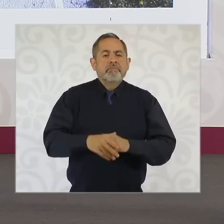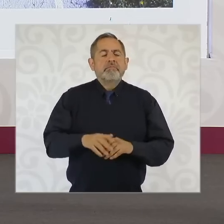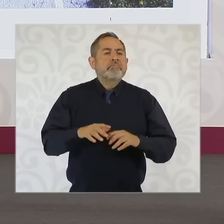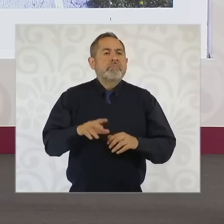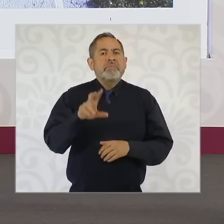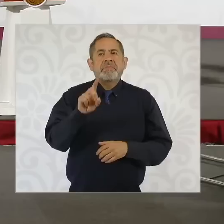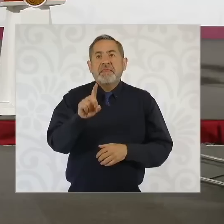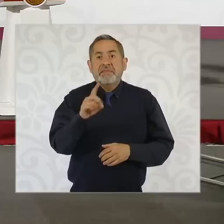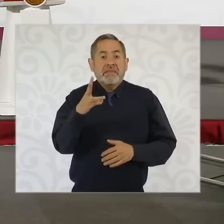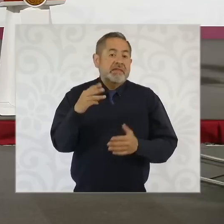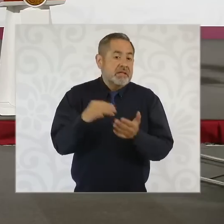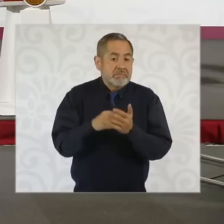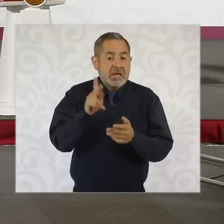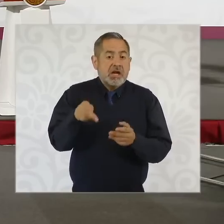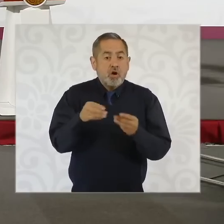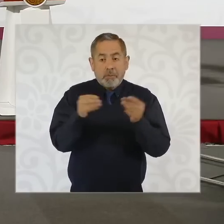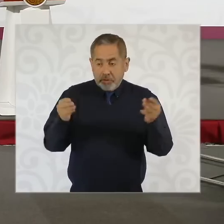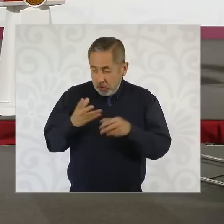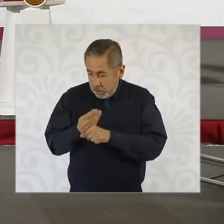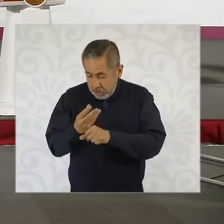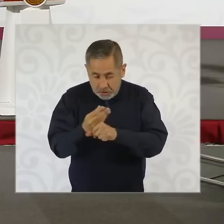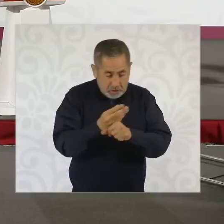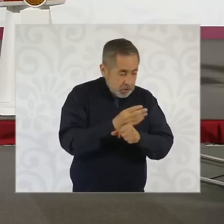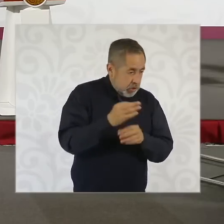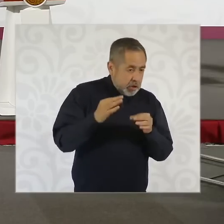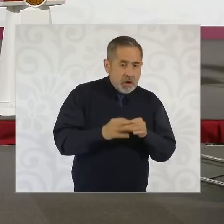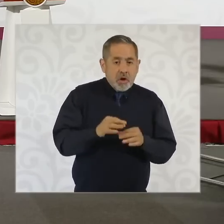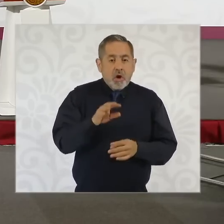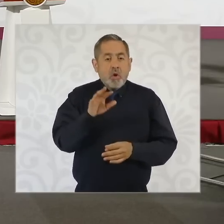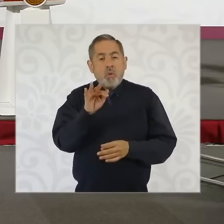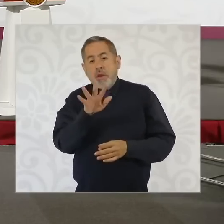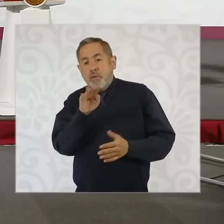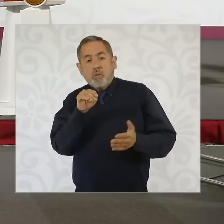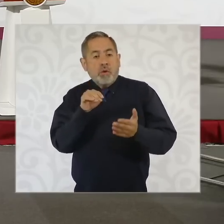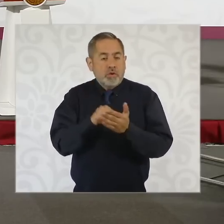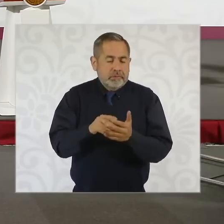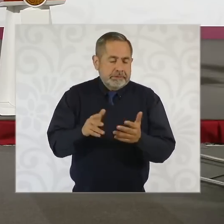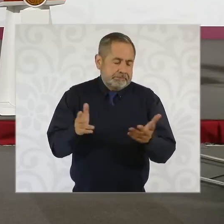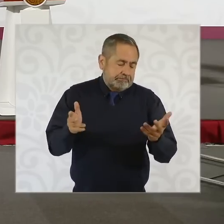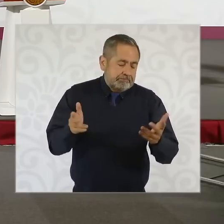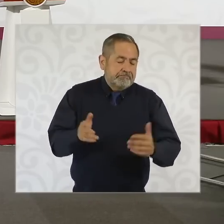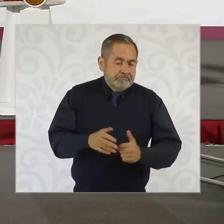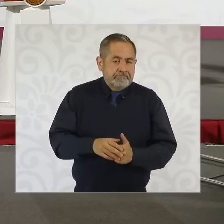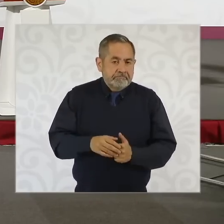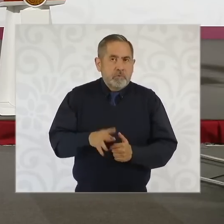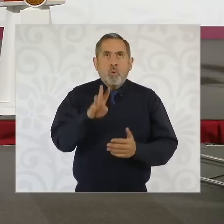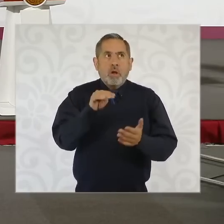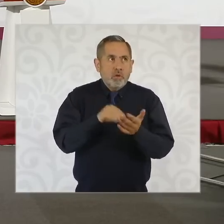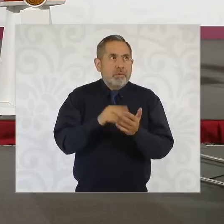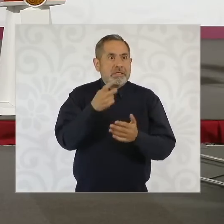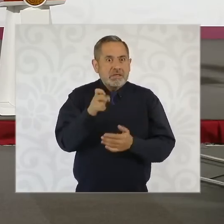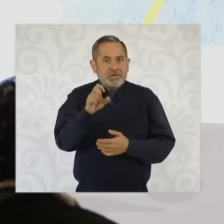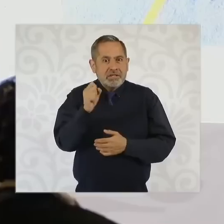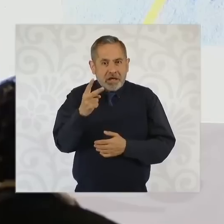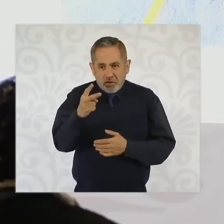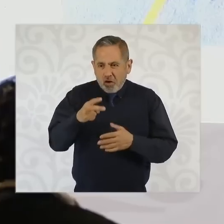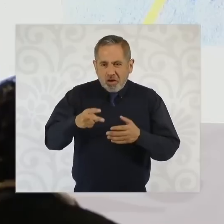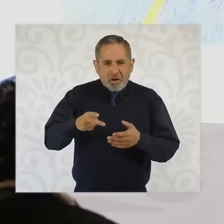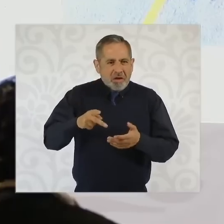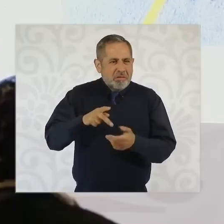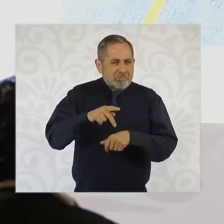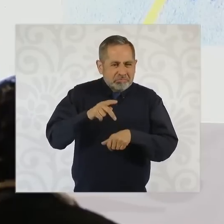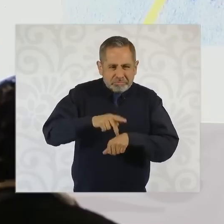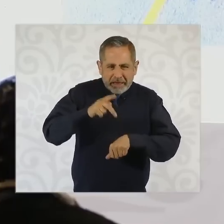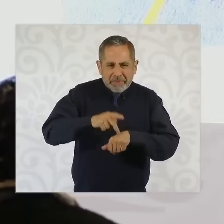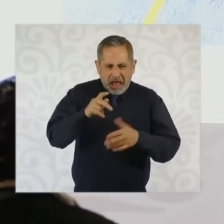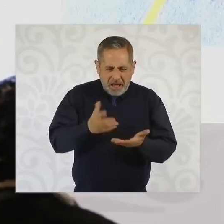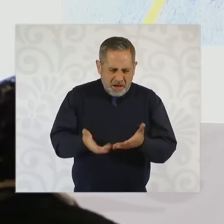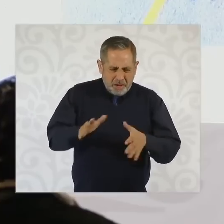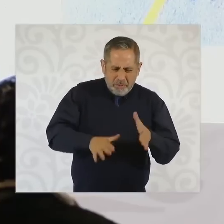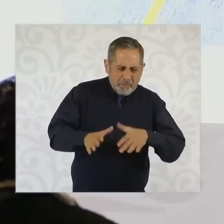km atendidos de un total de 44,000 eh 162,000 toneladas de asfalto utilizado 140 millones de